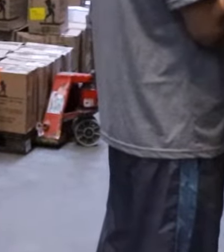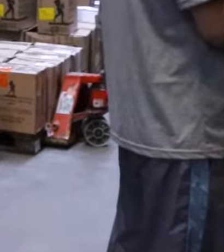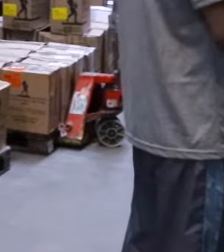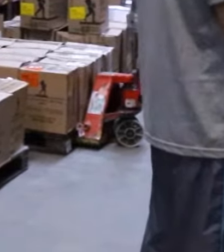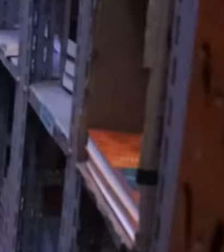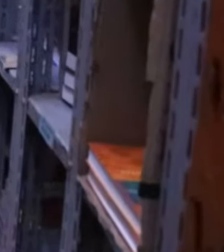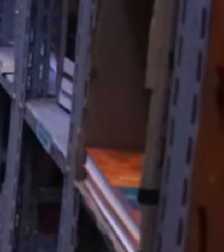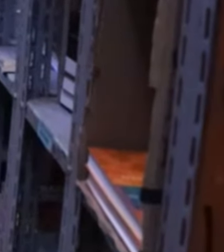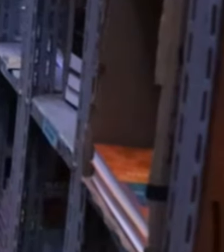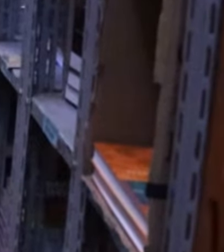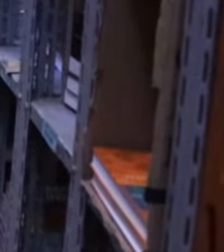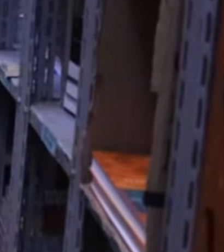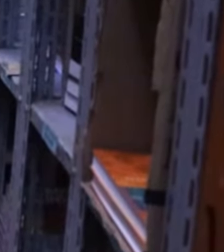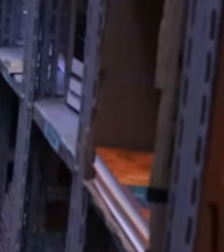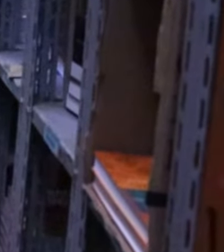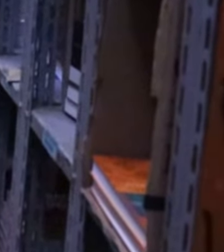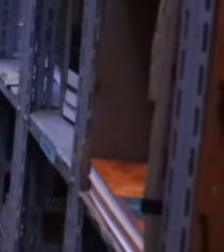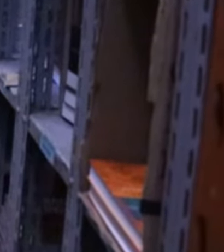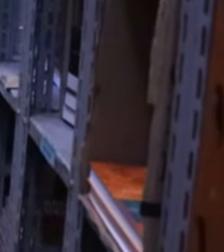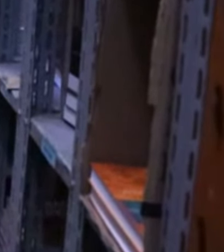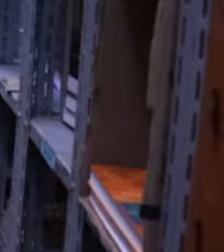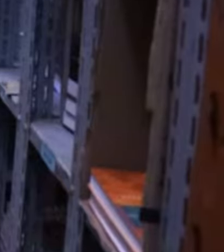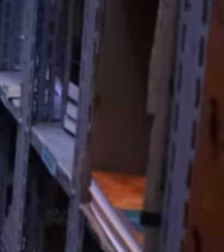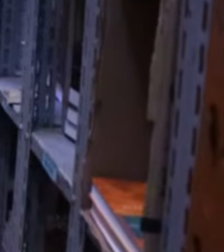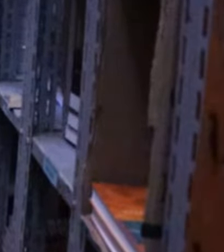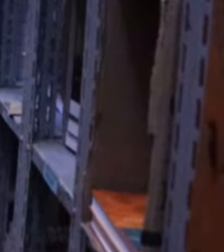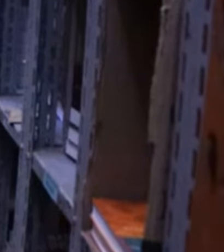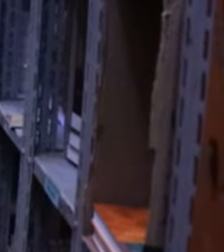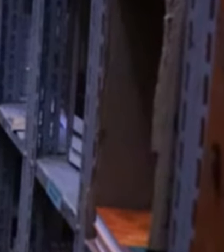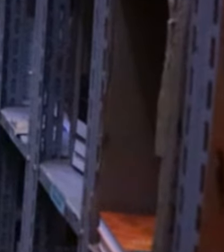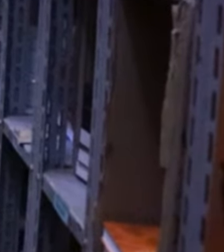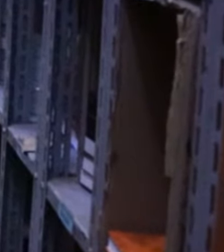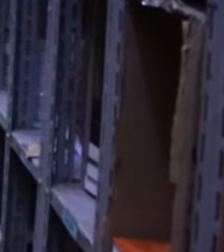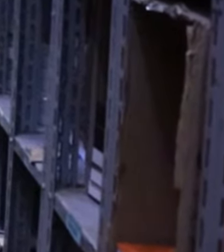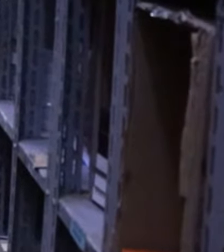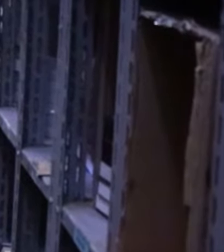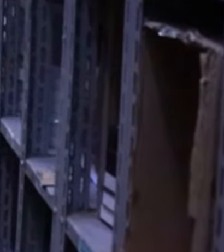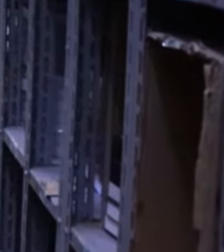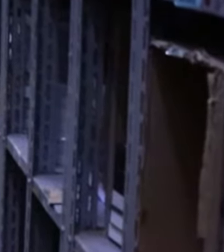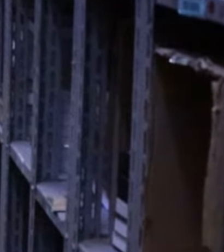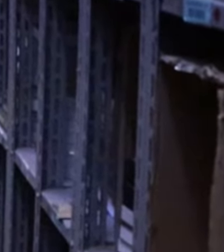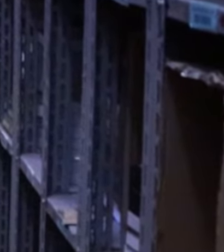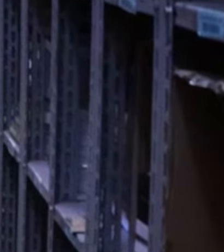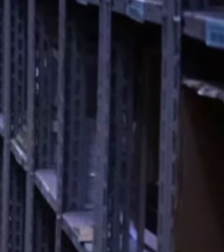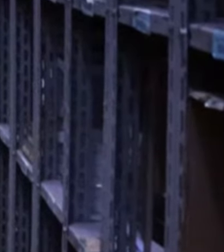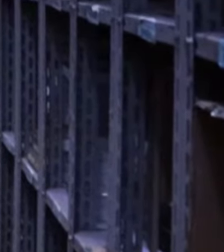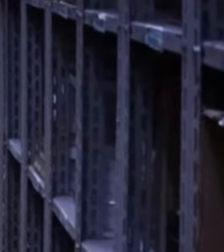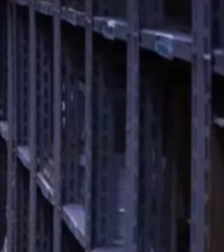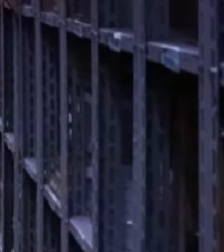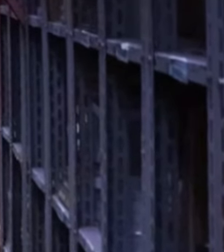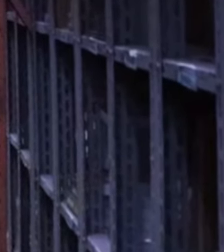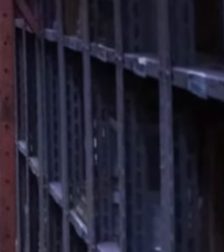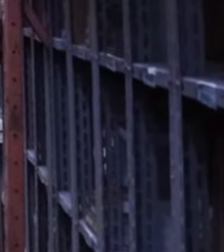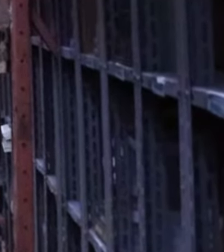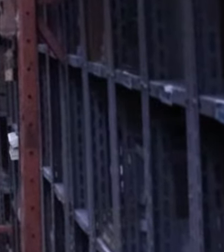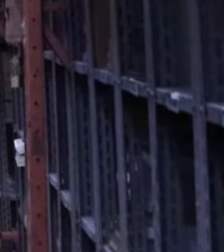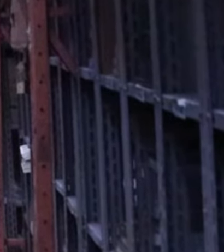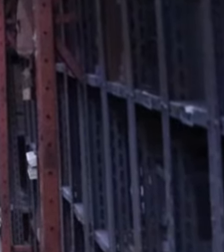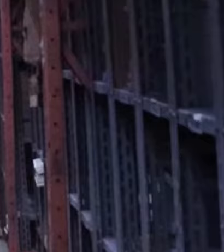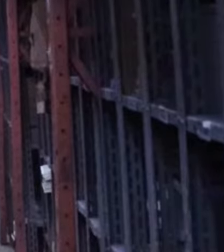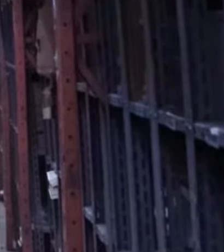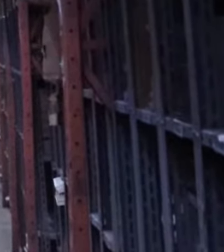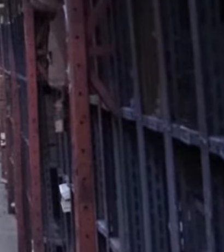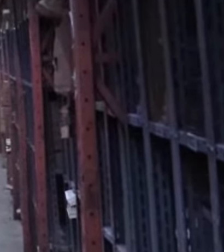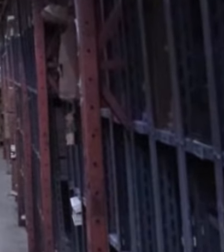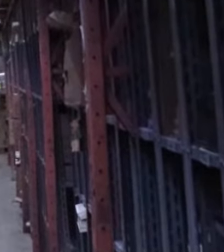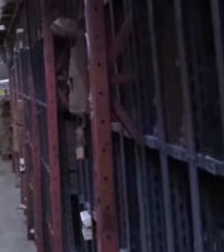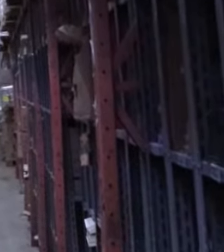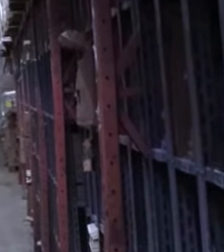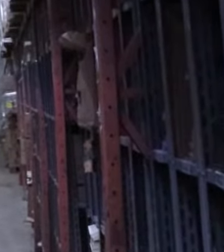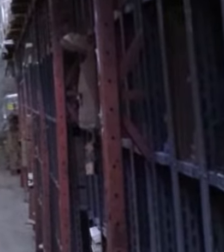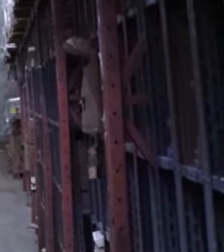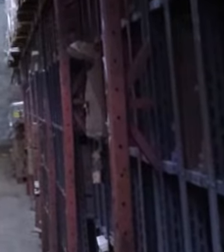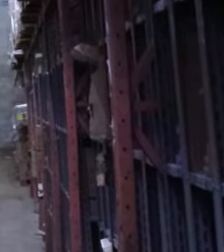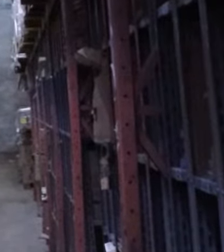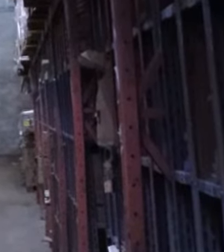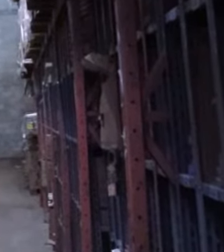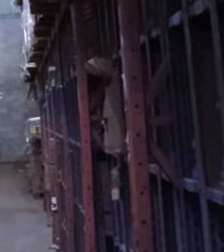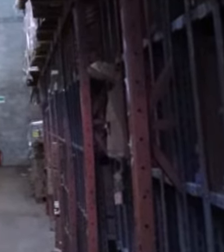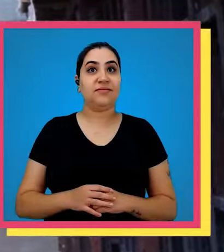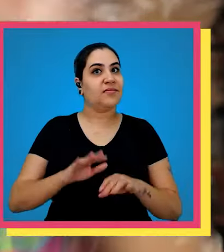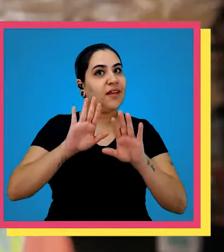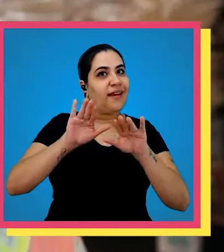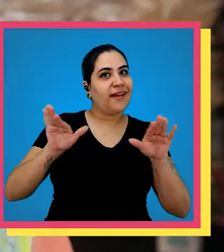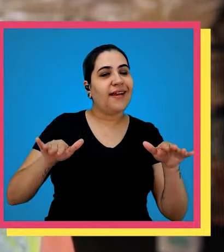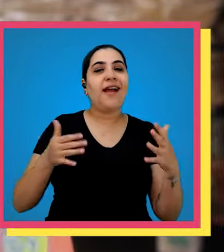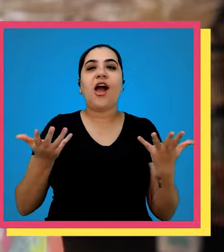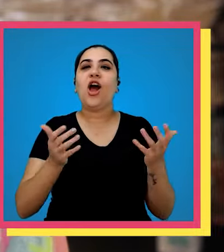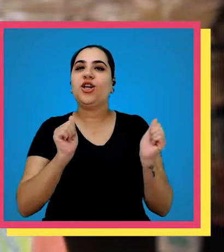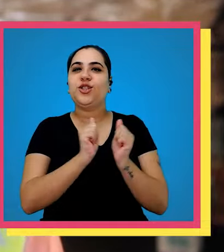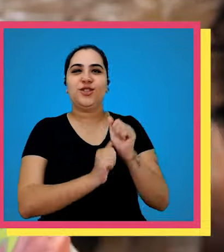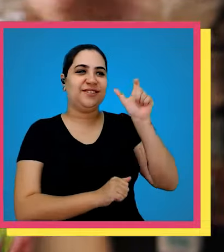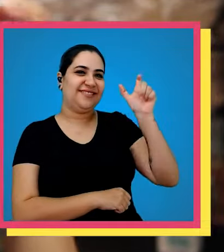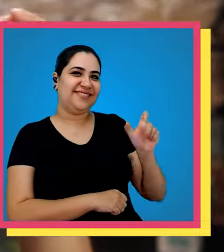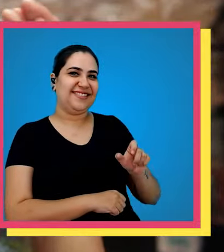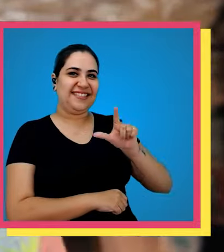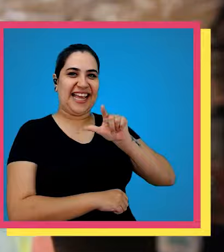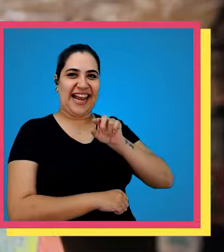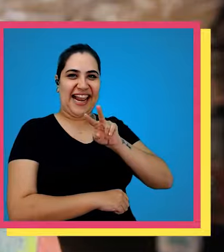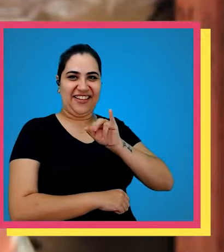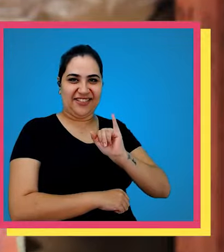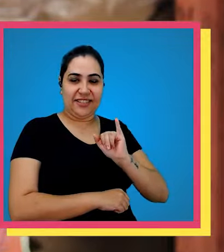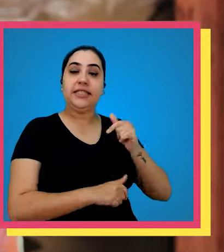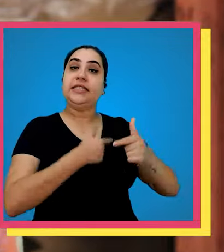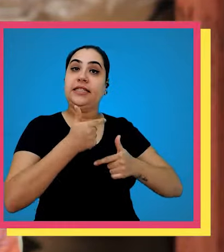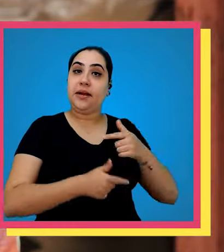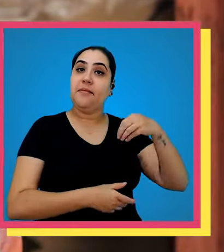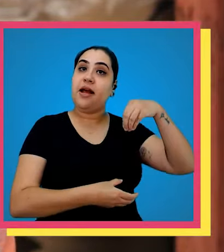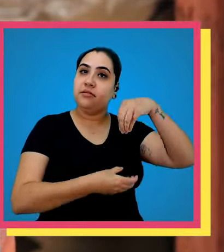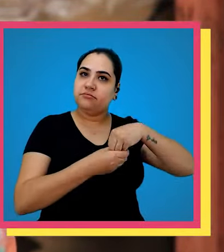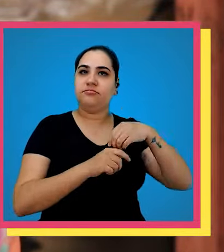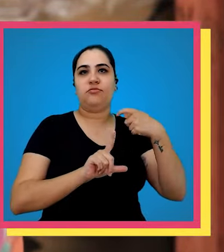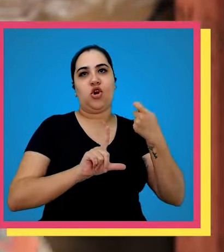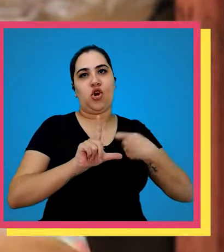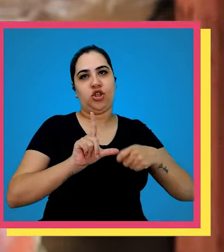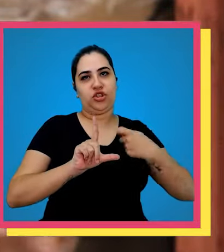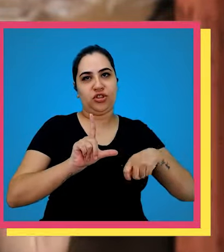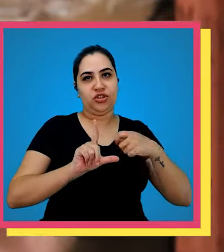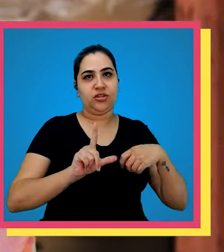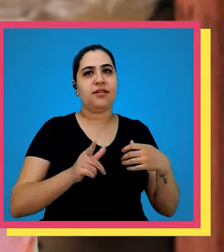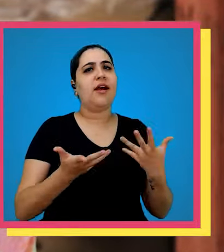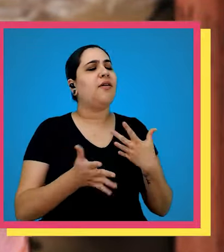gente estamos aqui com o Levi que trabalha na nossa logística Levi a primeira coisa que eu